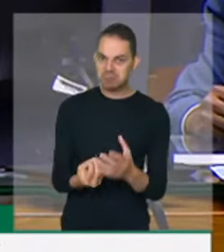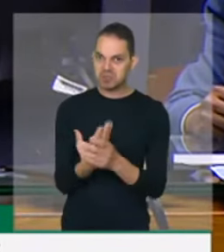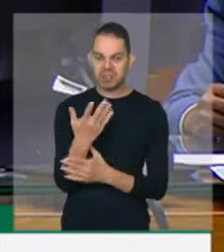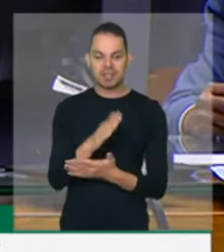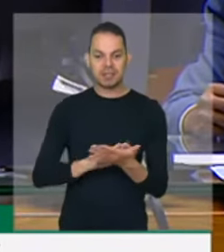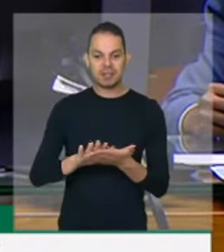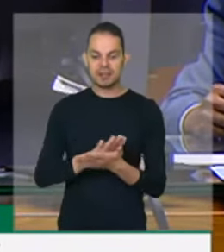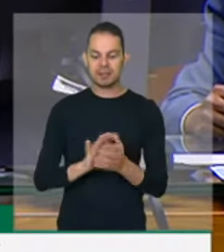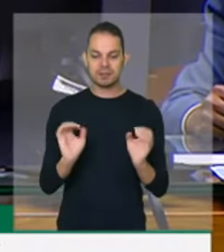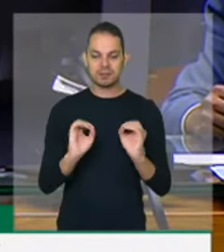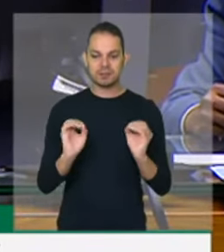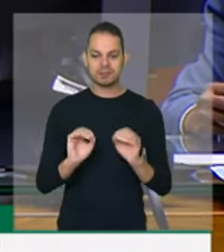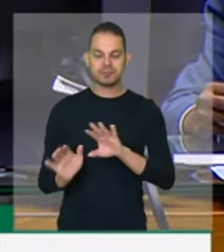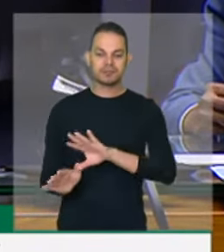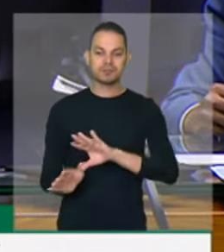ORIENTA O PL? -- [DEPUTADO]: O PL...